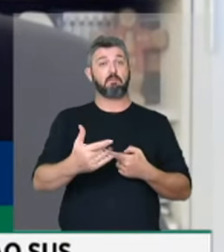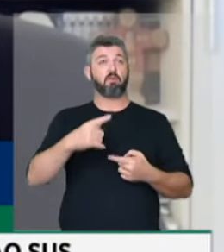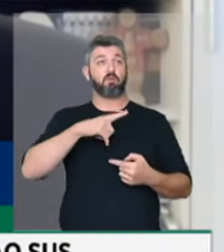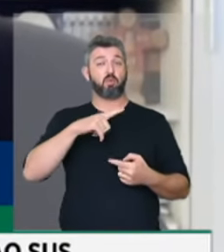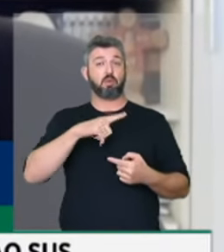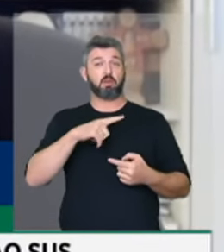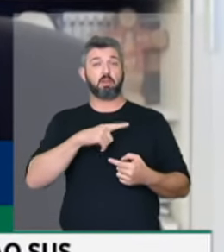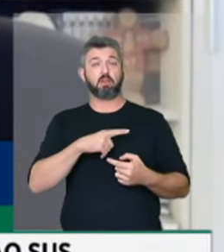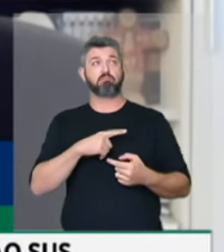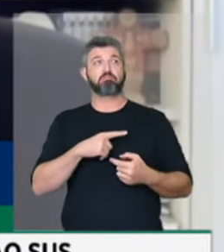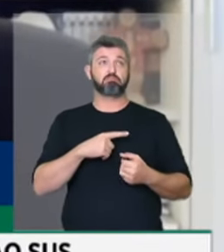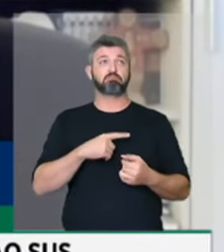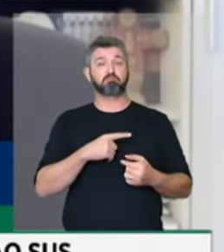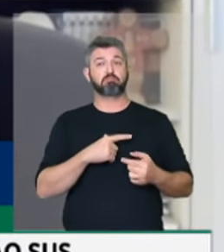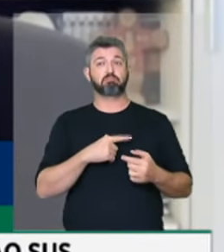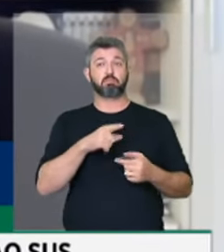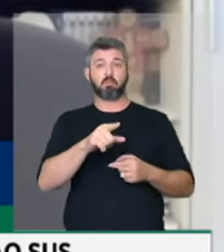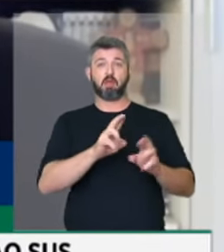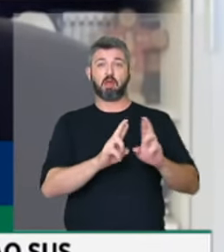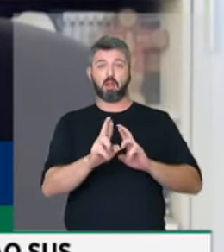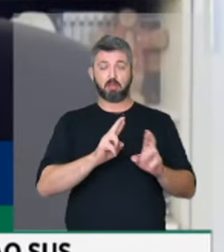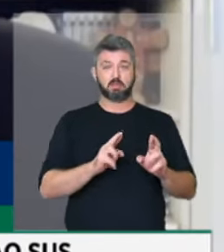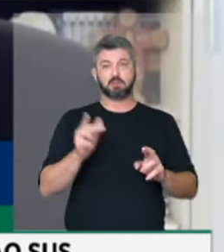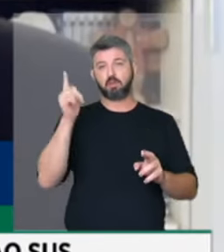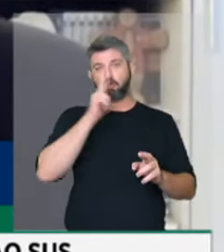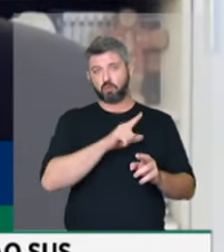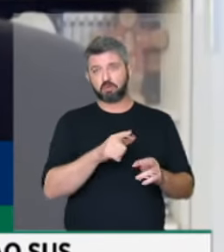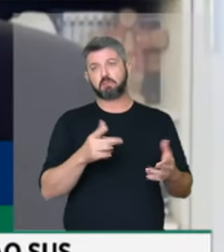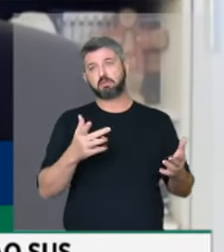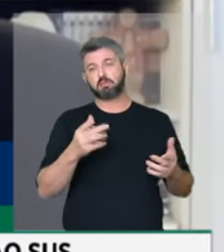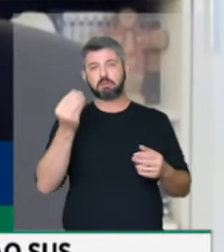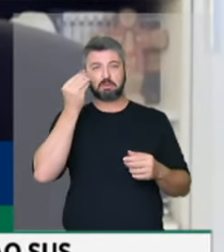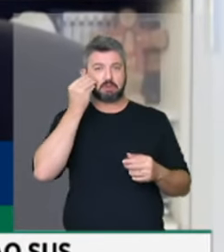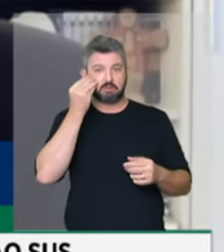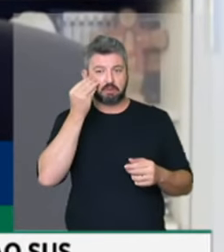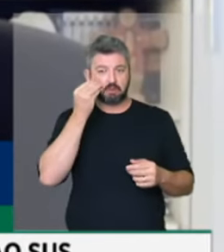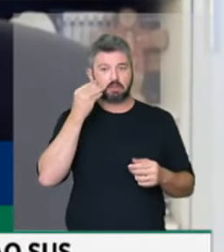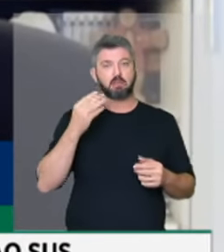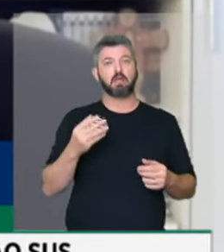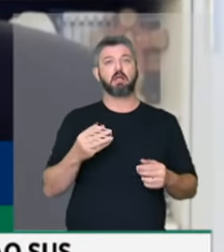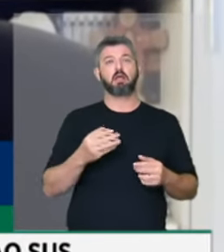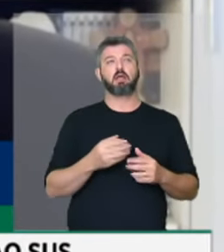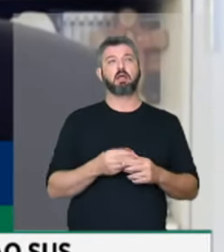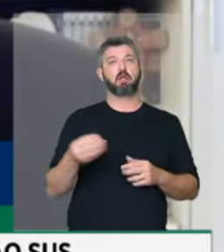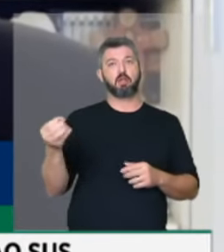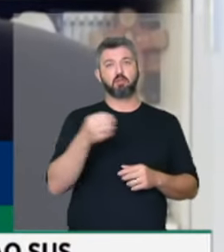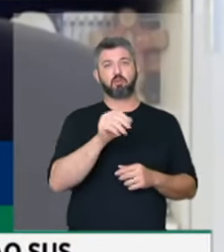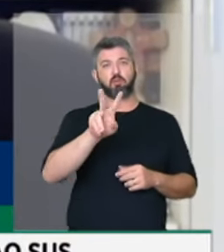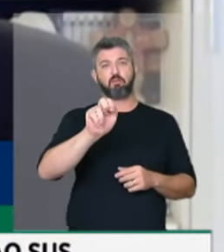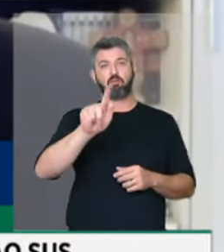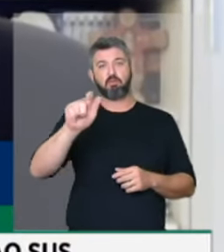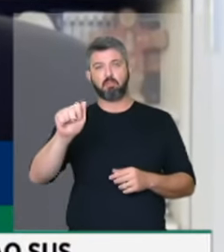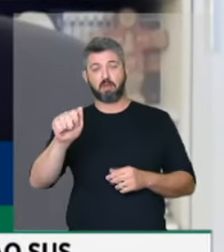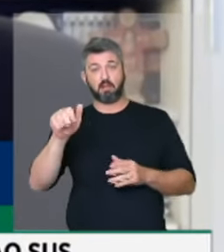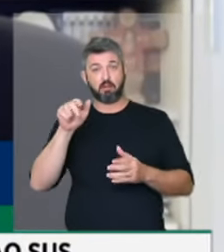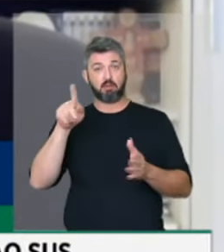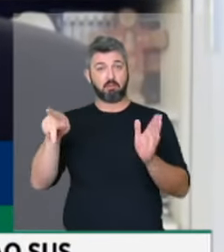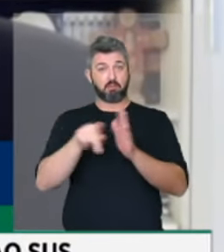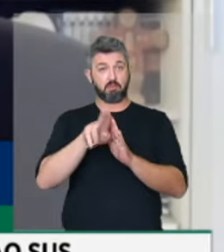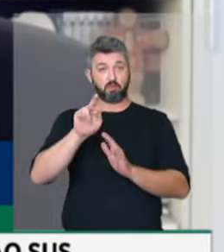PARA QUE A GENTE POSSA BUSCAR NOVAS VAGAS NAS UTIS. MAS EU INDAGO AQUI A VÁRIOS PARLAMENTARES QUE FALARAM AQUI